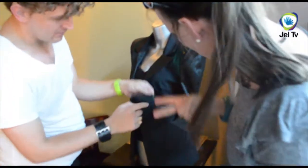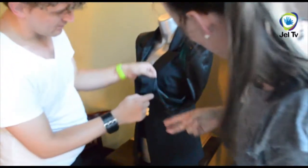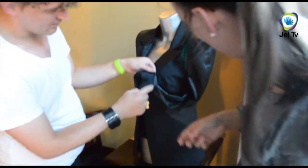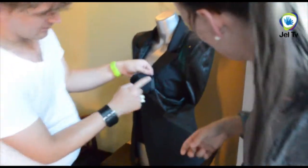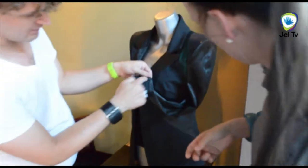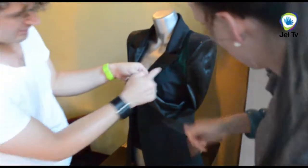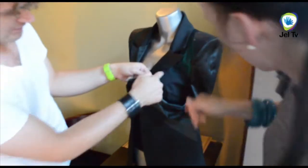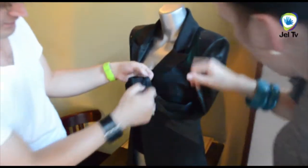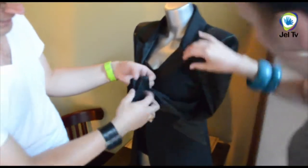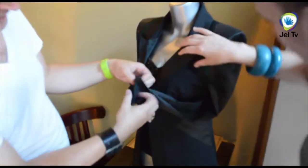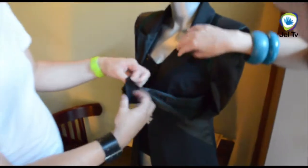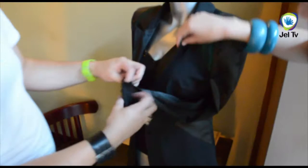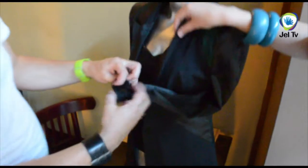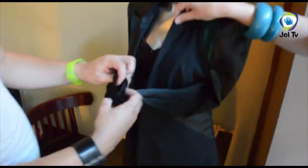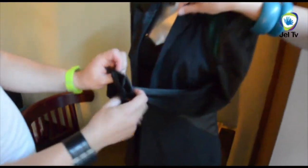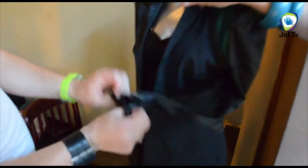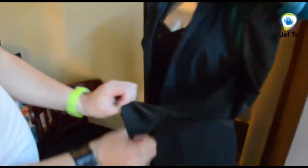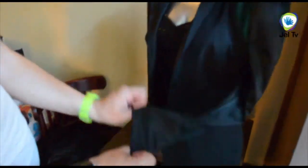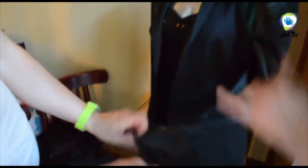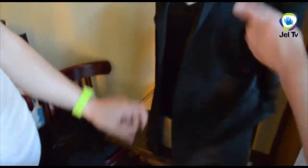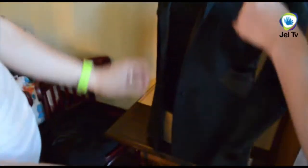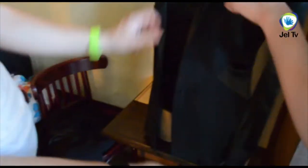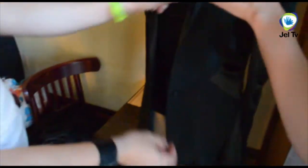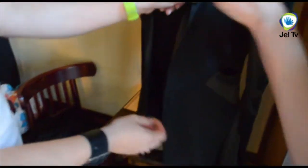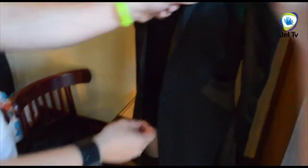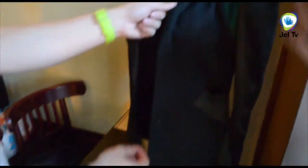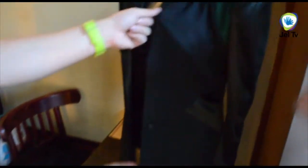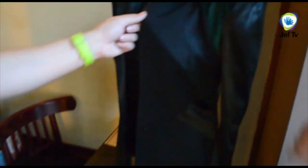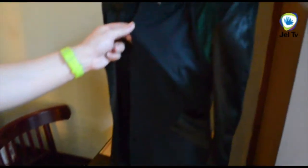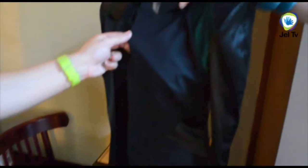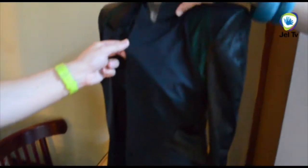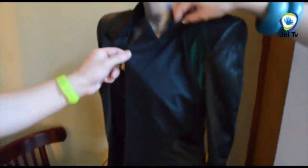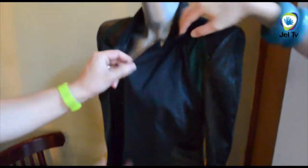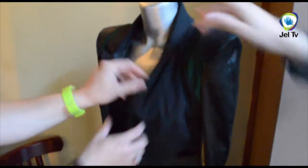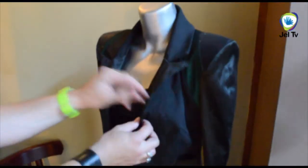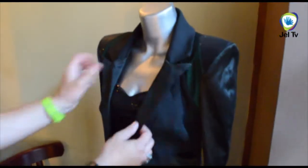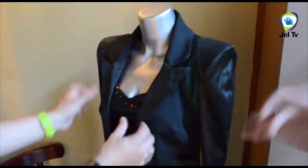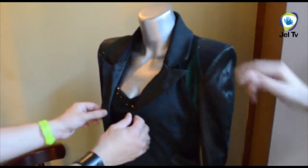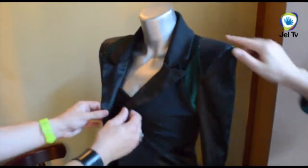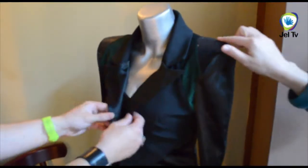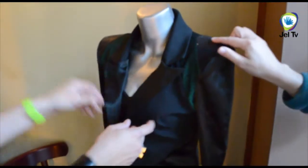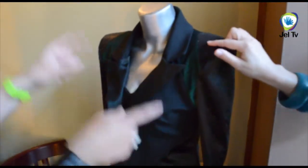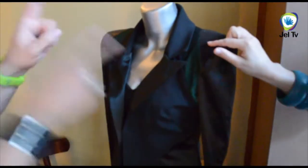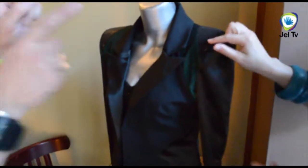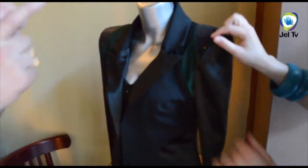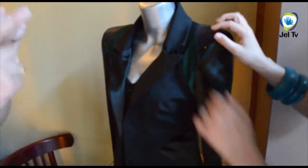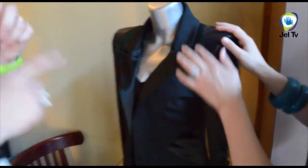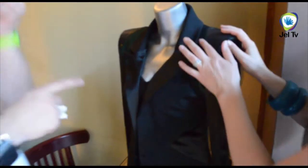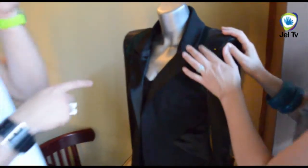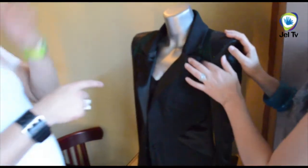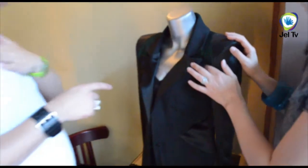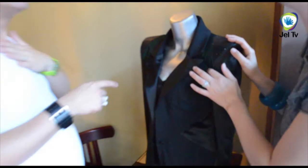Látom.